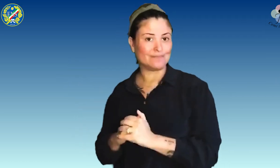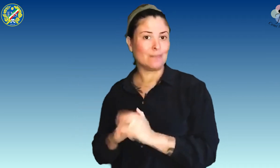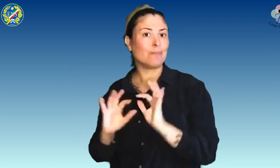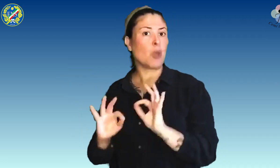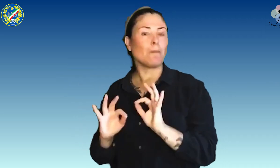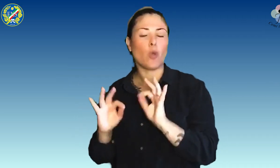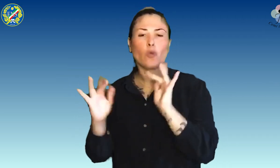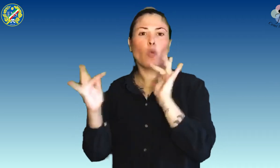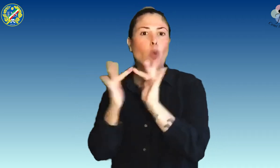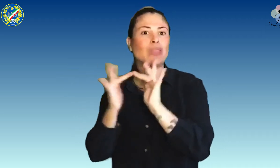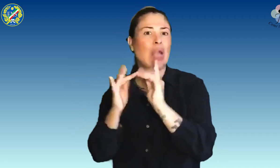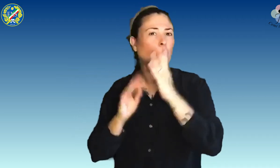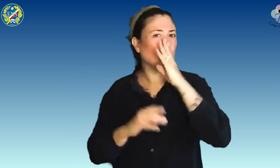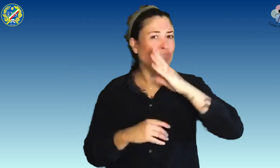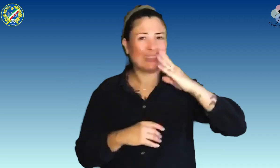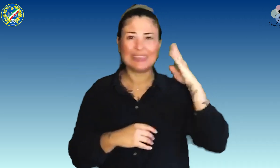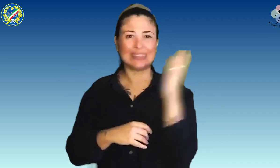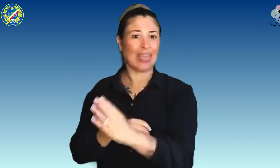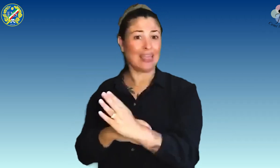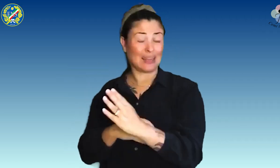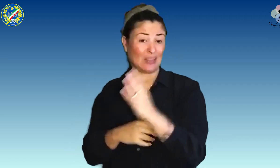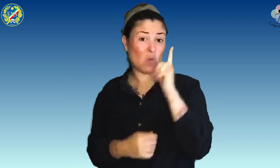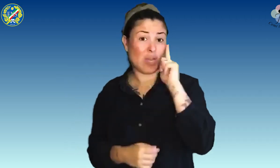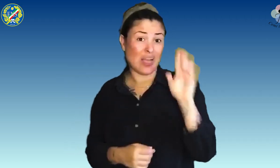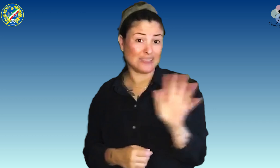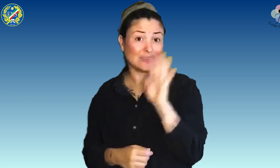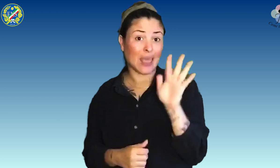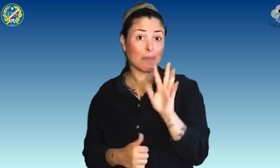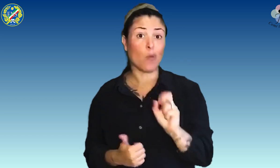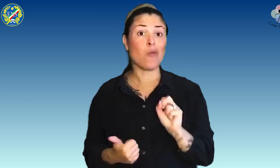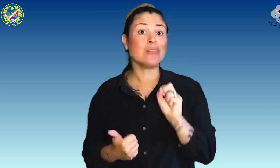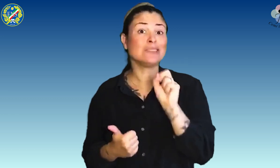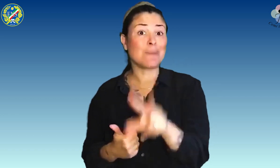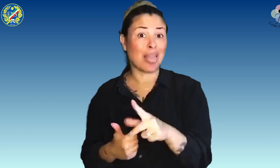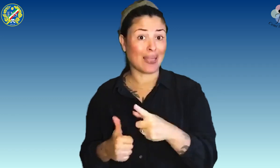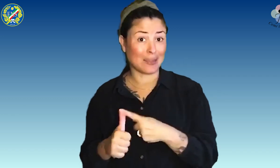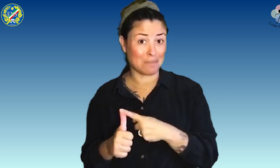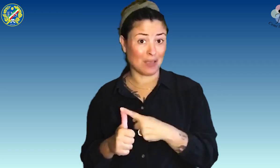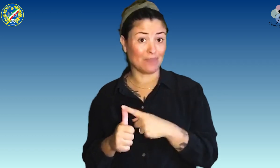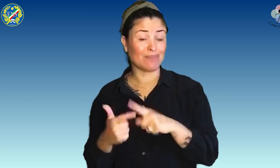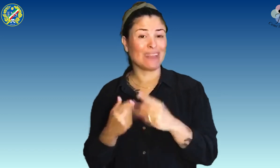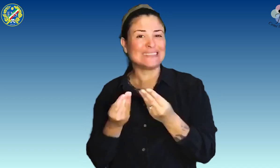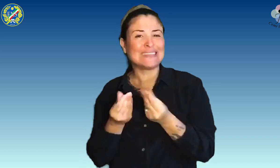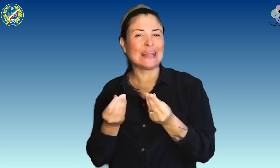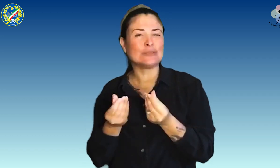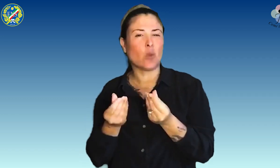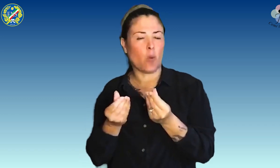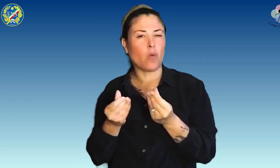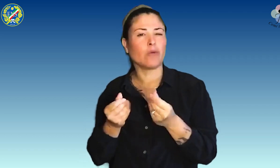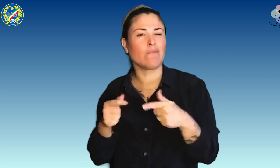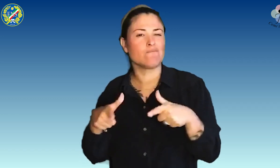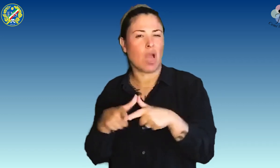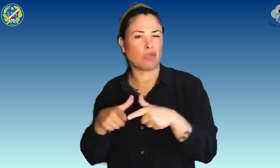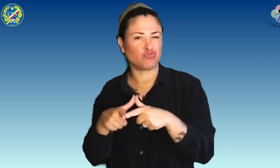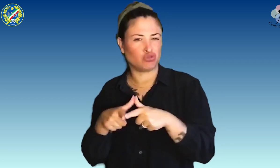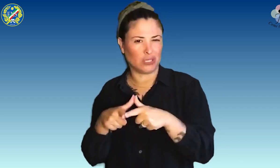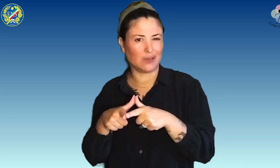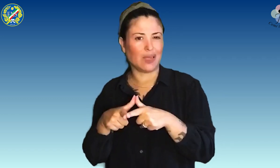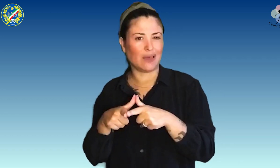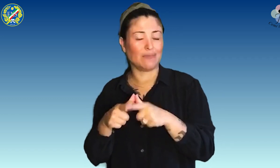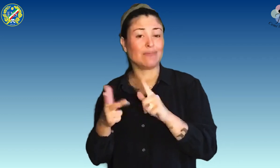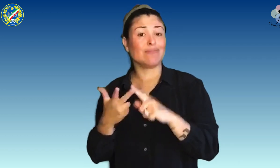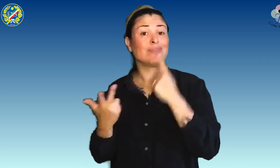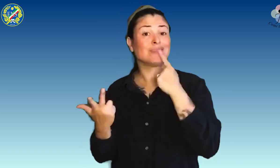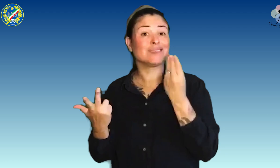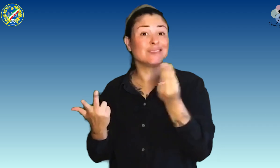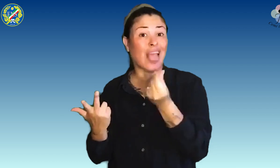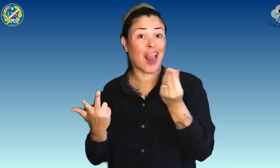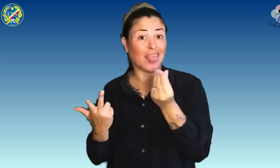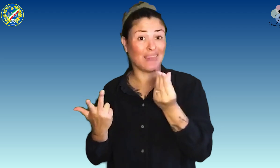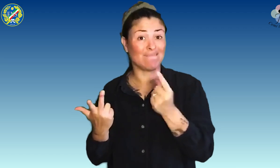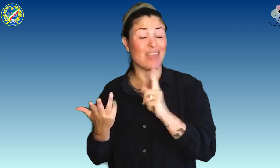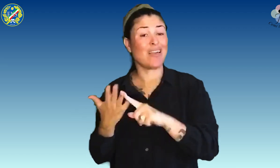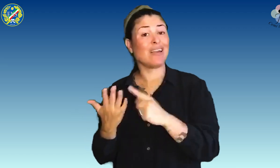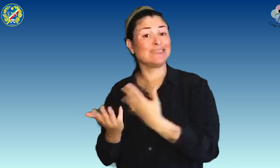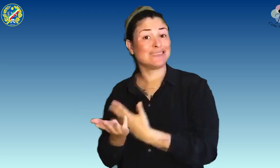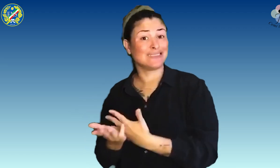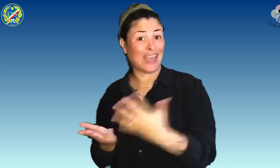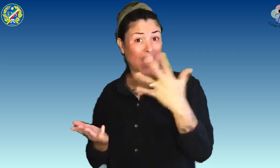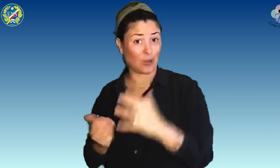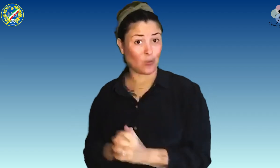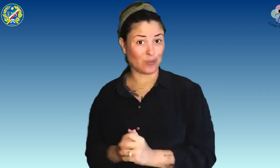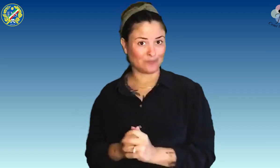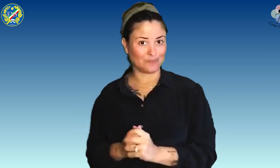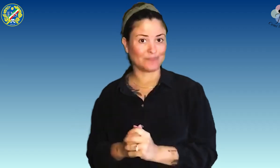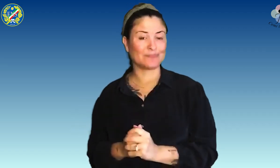per contatto diretto tra i liquidi organici (sperma, secrezioni vaginali, saliva, sangue)